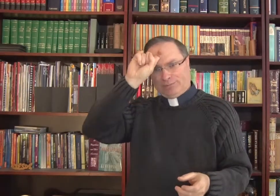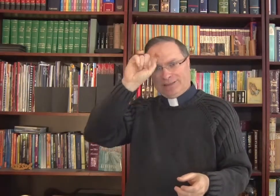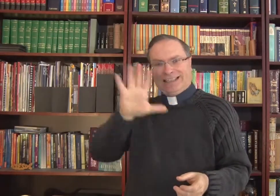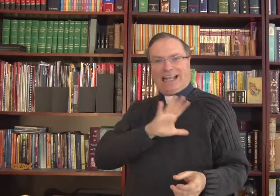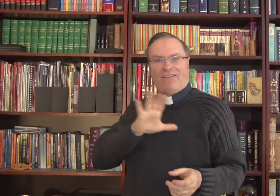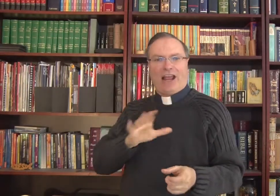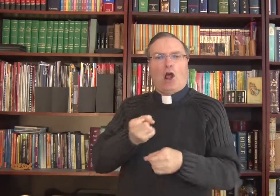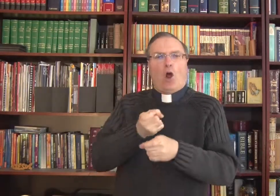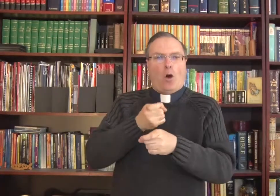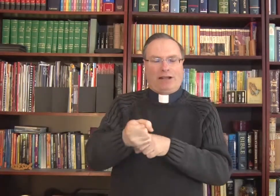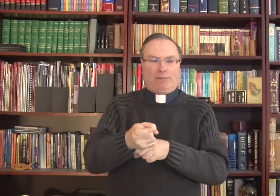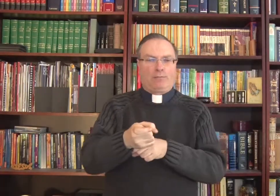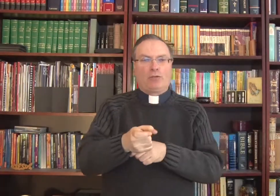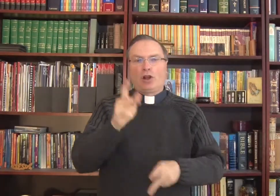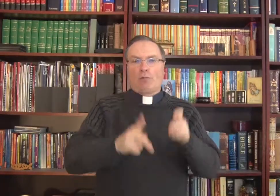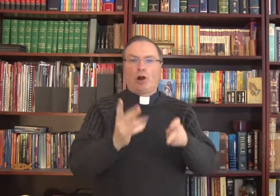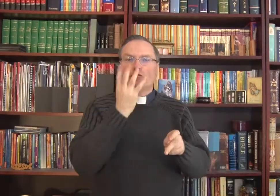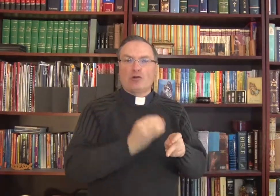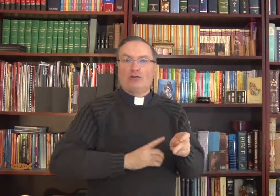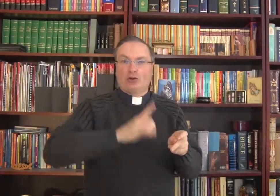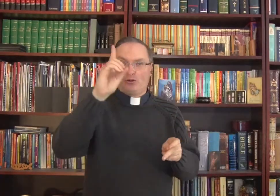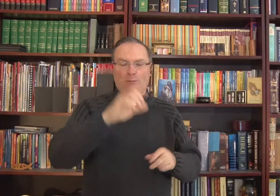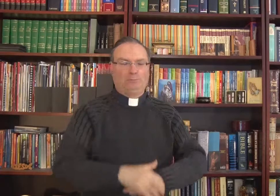qui avait opprimé le peuple juif de Dieu.